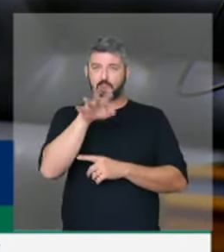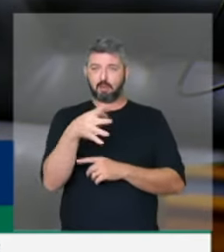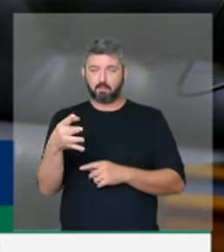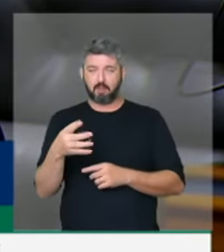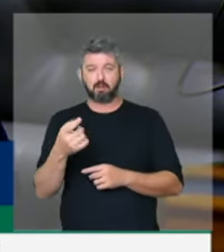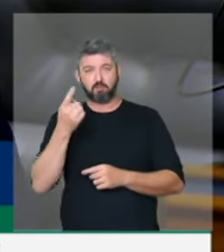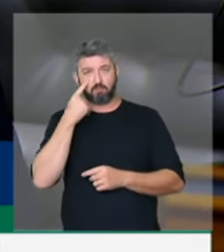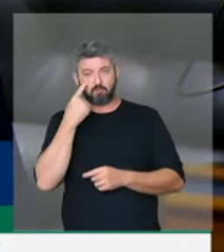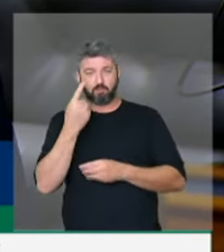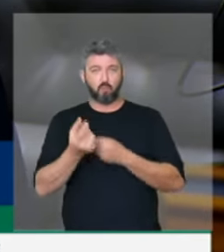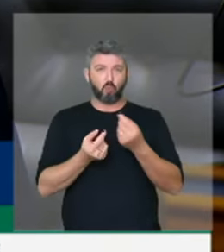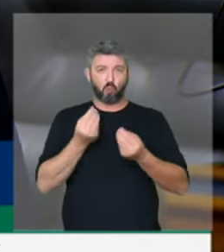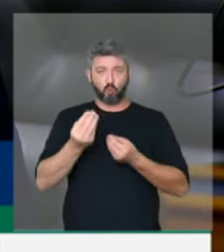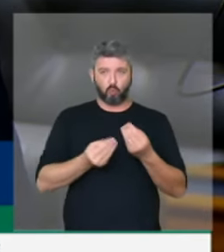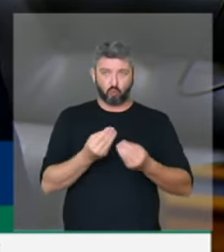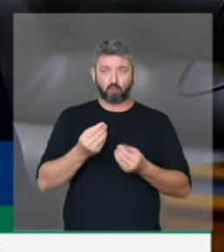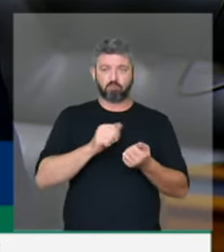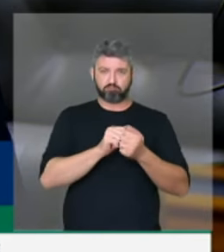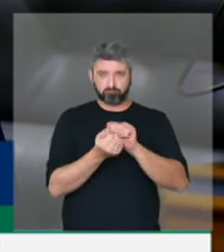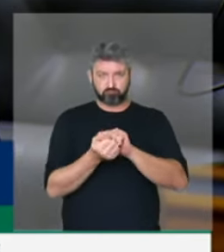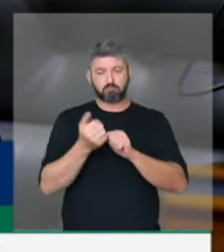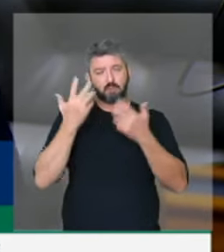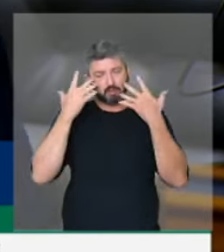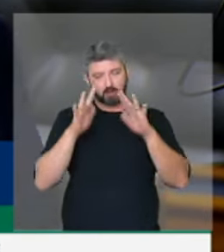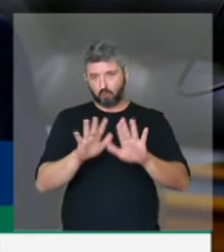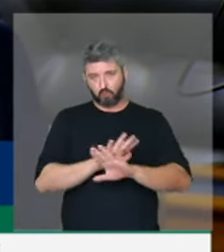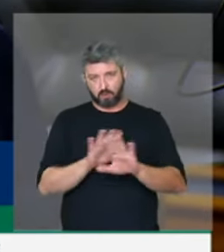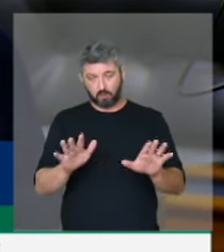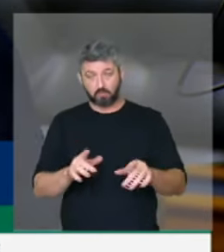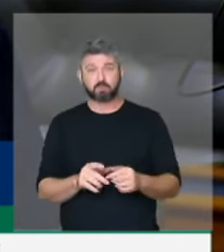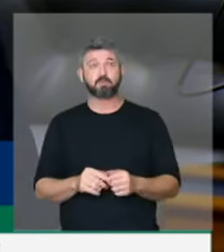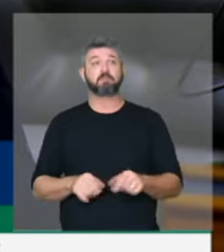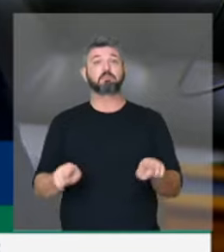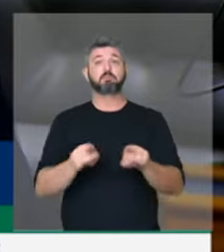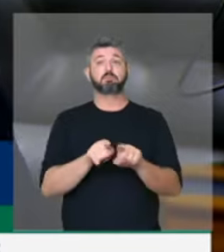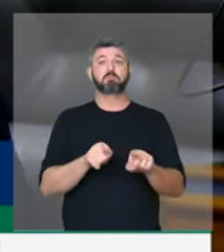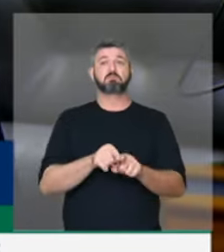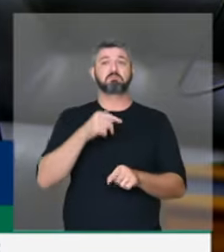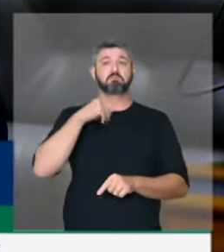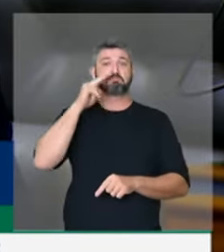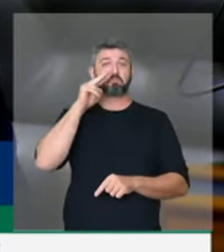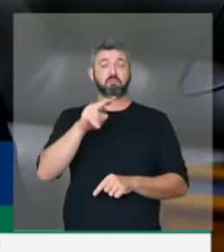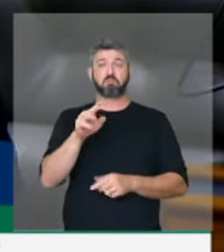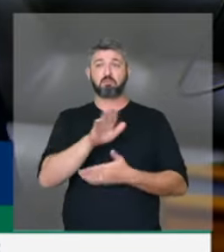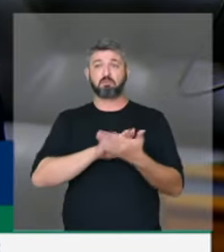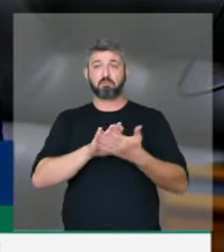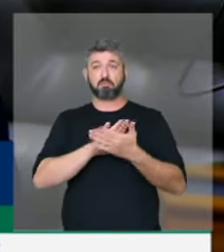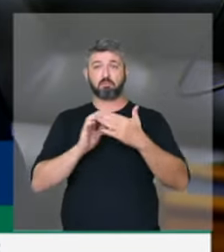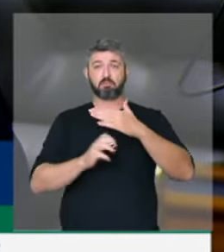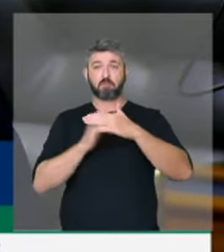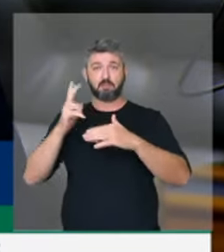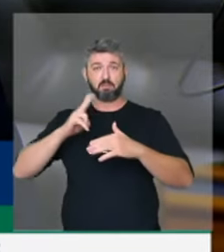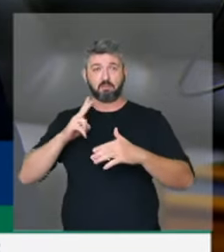NÃO VEJO NINGUÉM, NEM NA INICIATIVA PRIVADA NEM NA SOCIEDADE QUE ESTEJA NESSE MOMENTO NÃO QUERENDO COLABORAR PARA QUE A GENTE